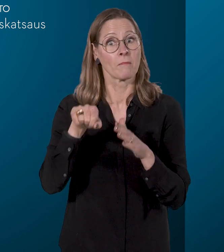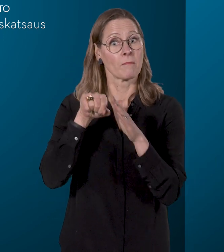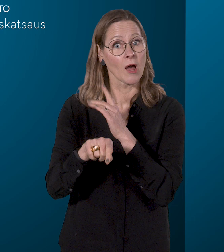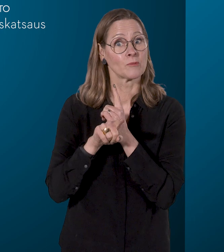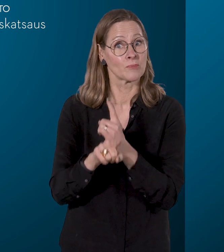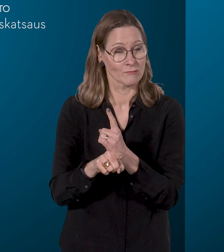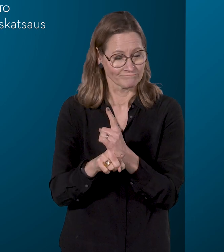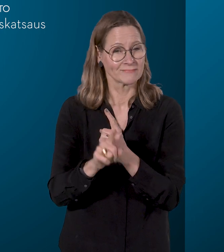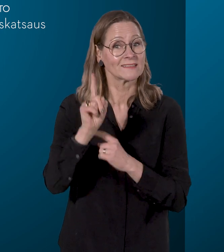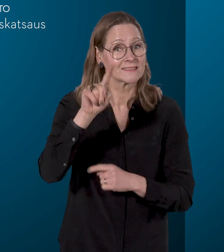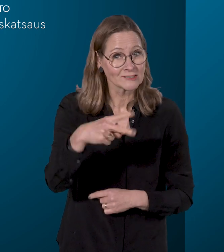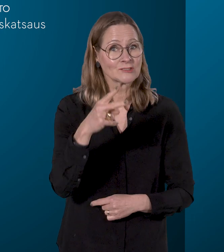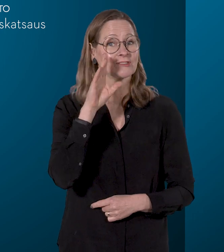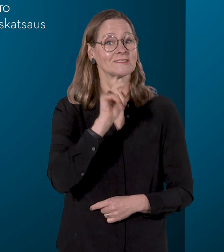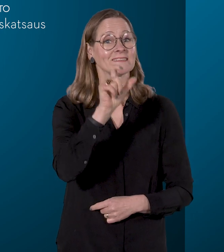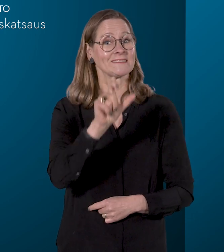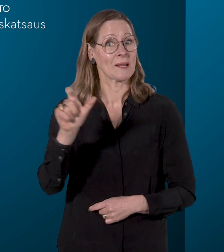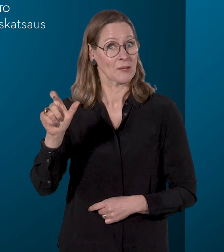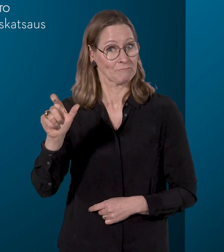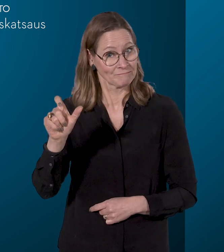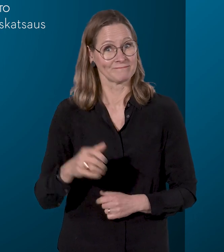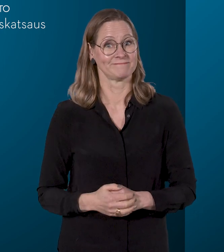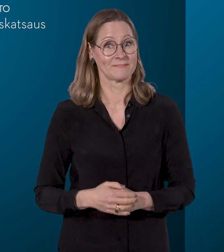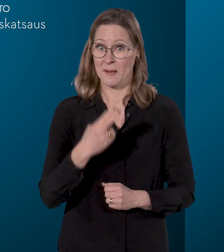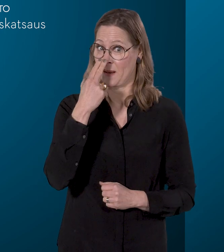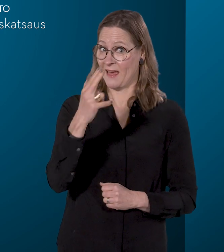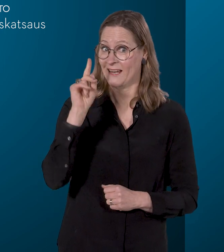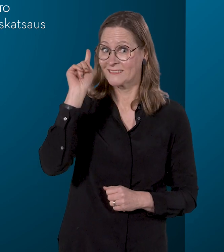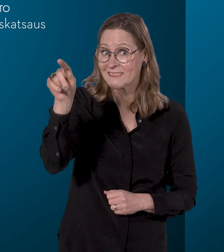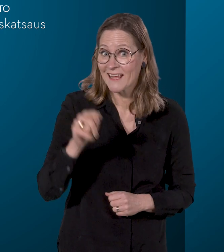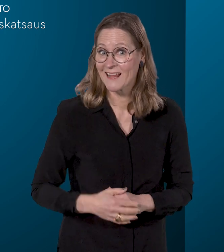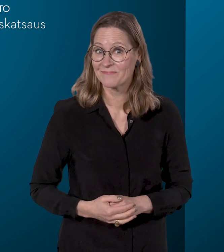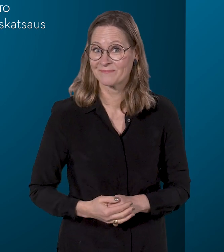ja mukaan mahtuu 12 senioria. Nähdään siellä!